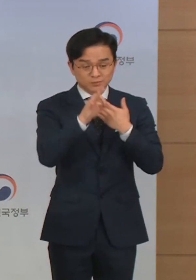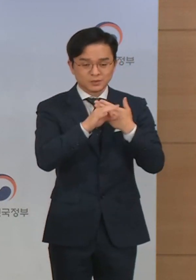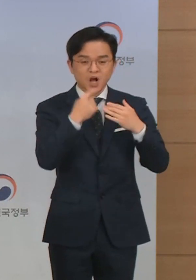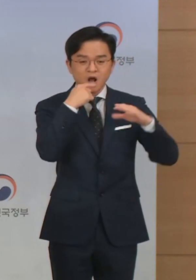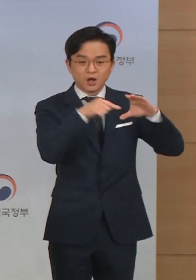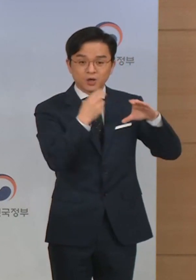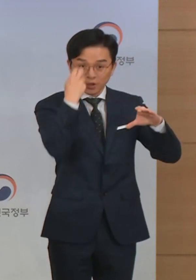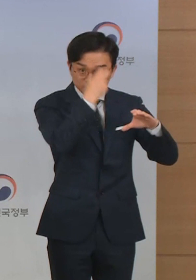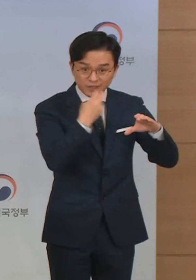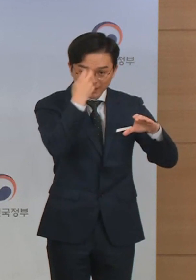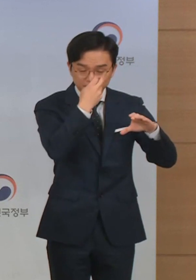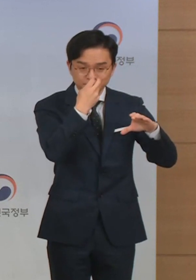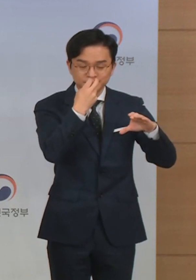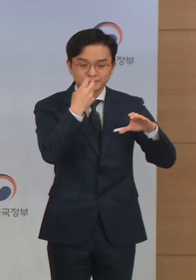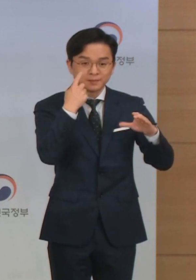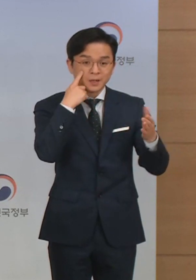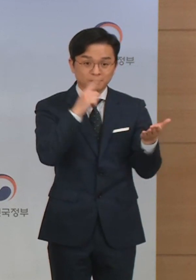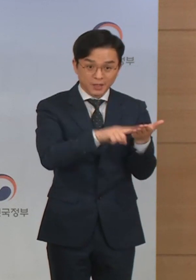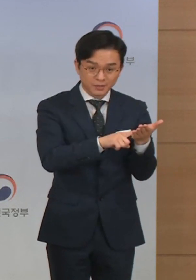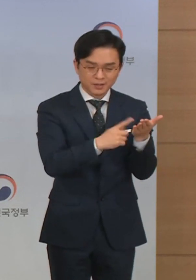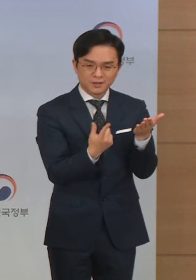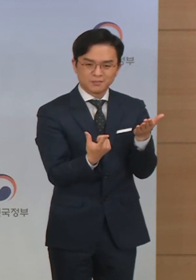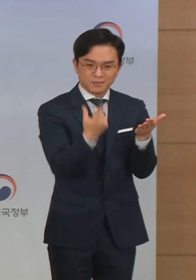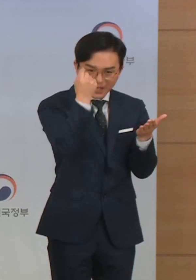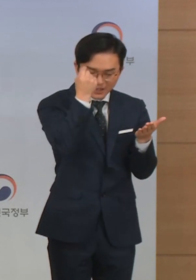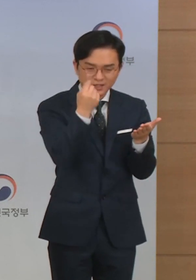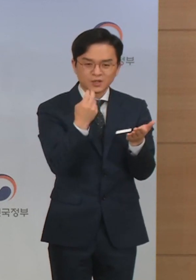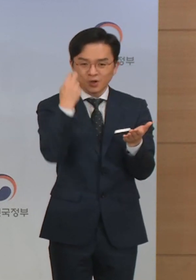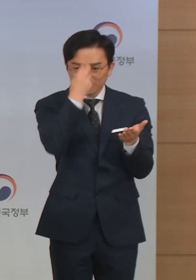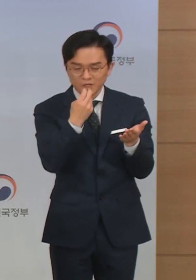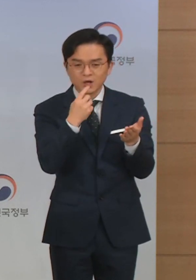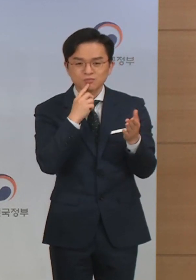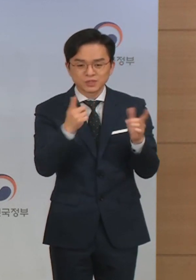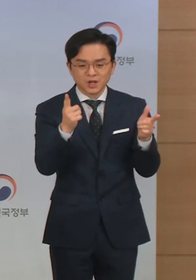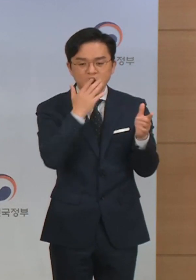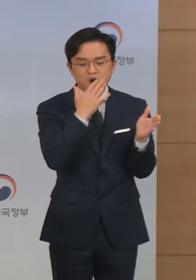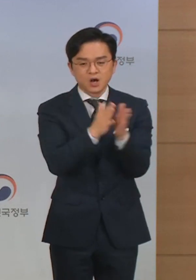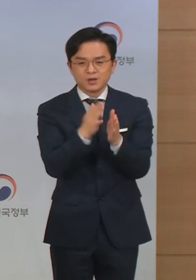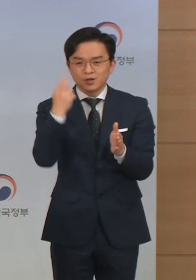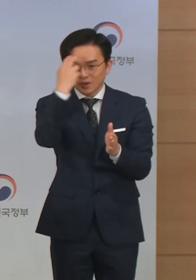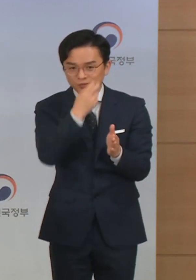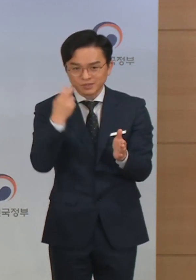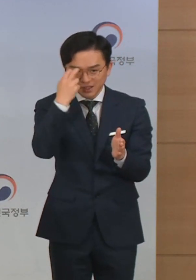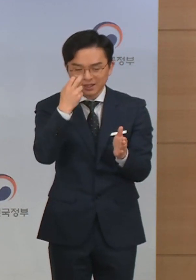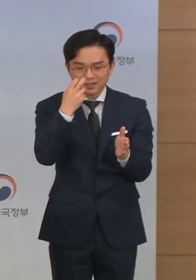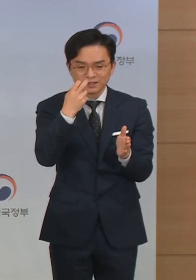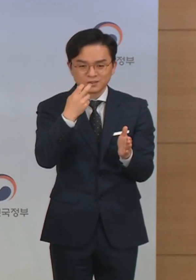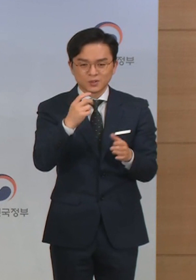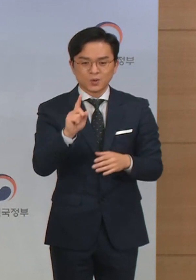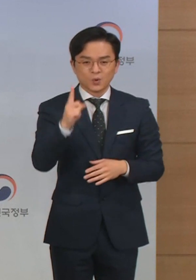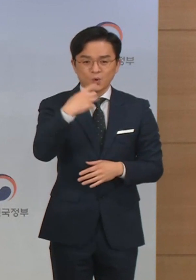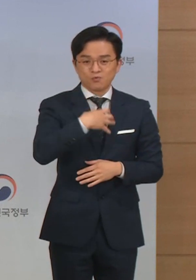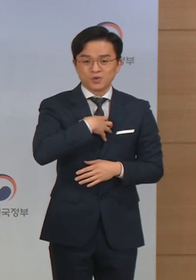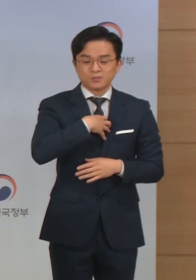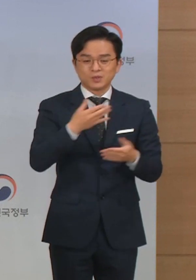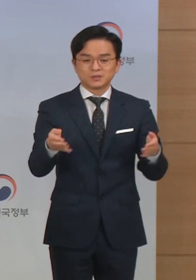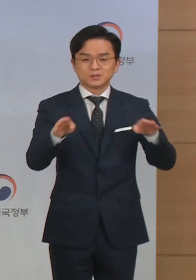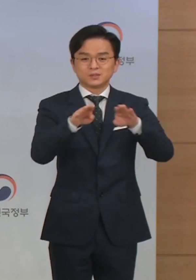위험도에 따라 신속히 전수검사 등 후속조치를 실시하여 고위험시설의 코로나19 환자를 조기에 찾고